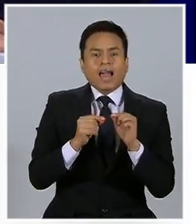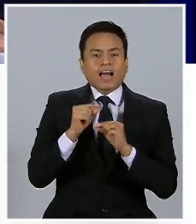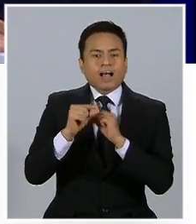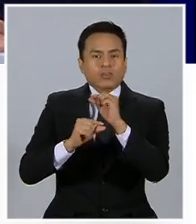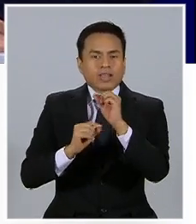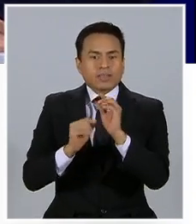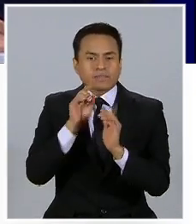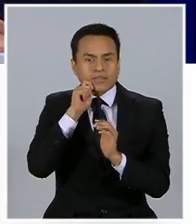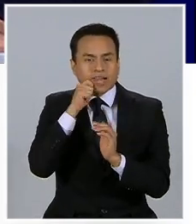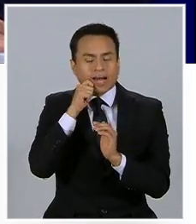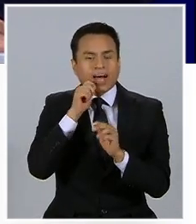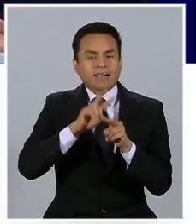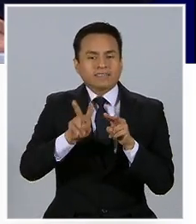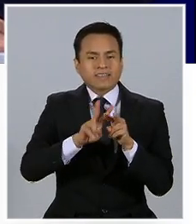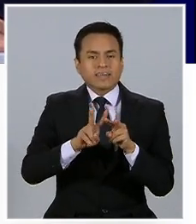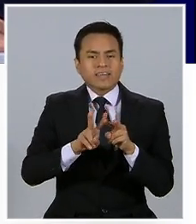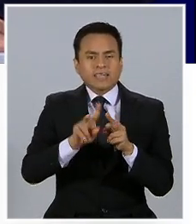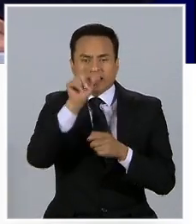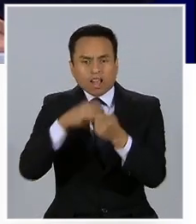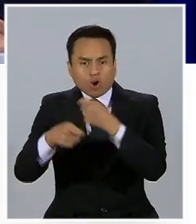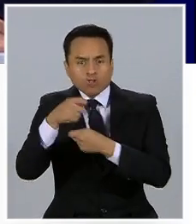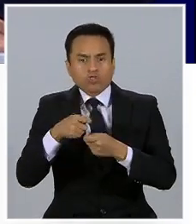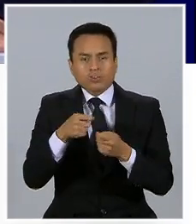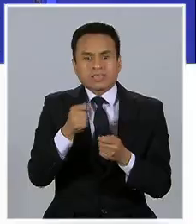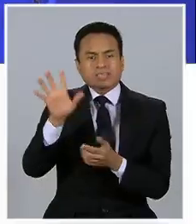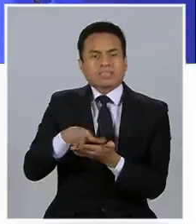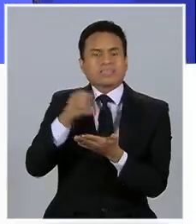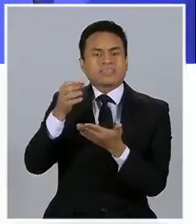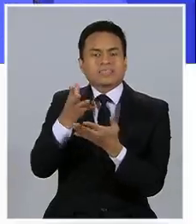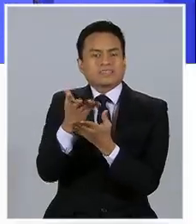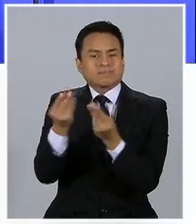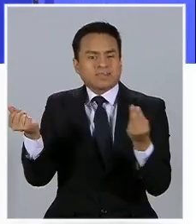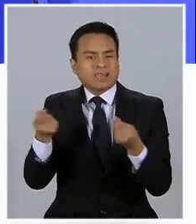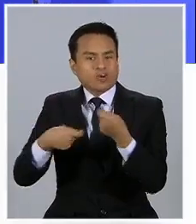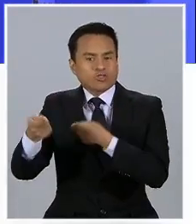con una estrategia para quitar el negocio a los grupos narcos legalizar por ejemplo la cocaína